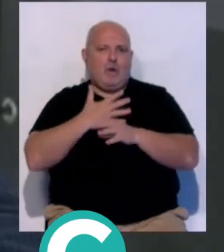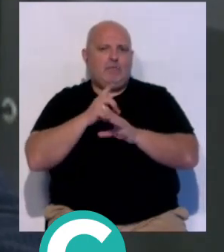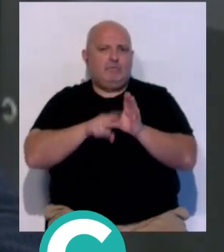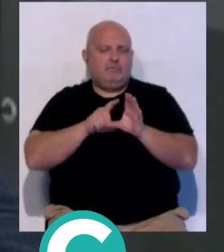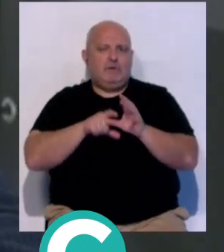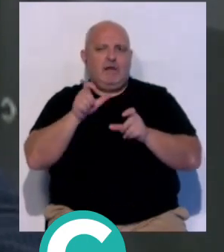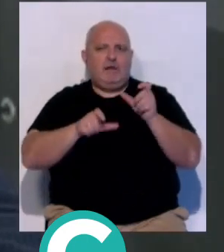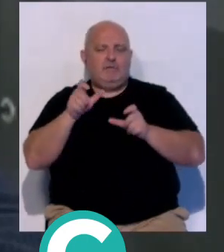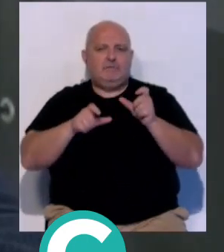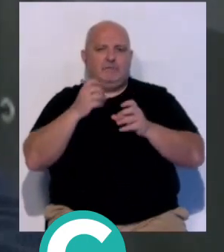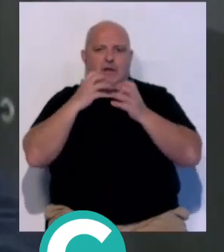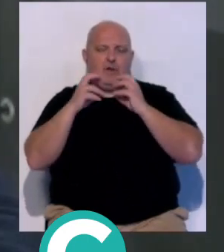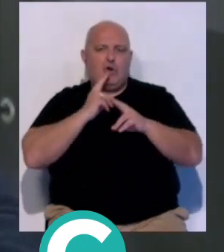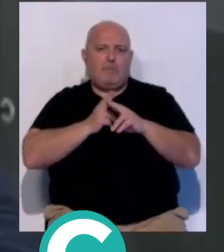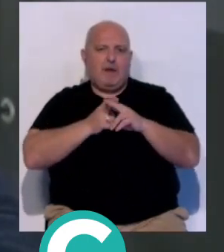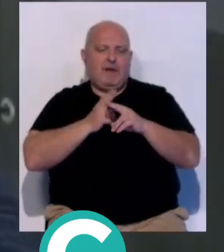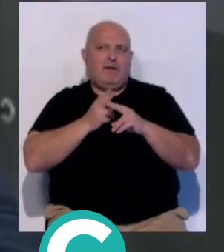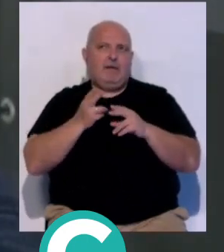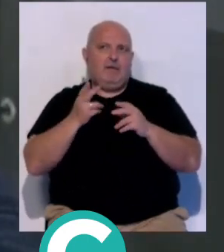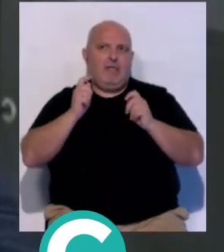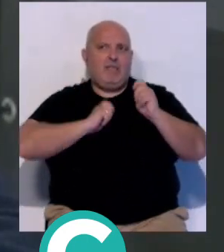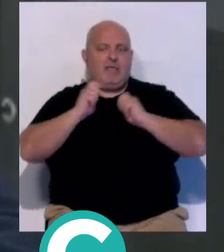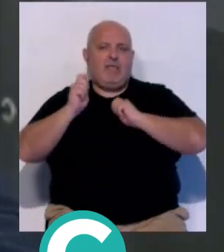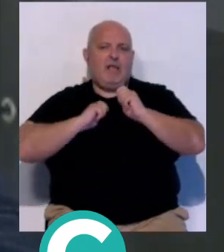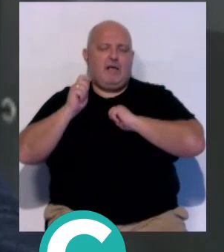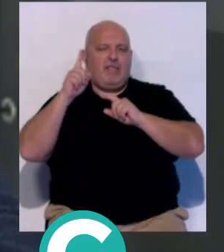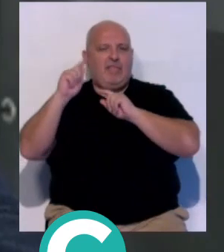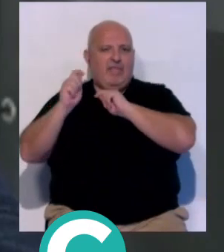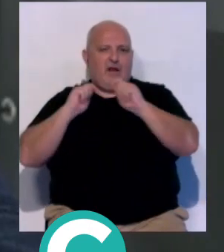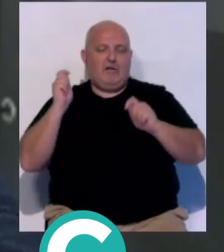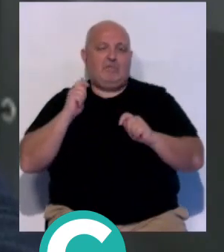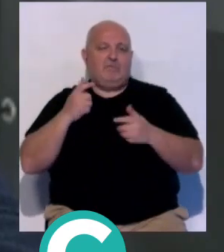gritando mi nombre entonces Bueno al final lo que lo que demuestra la profesionalidad del andaluz